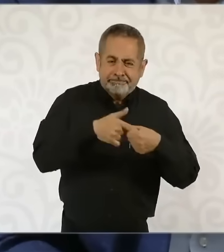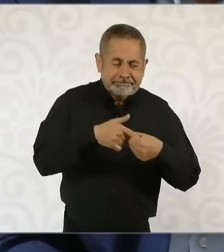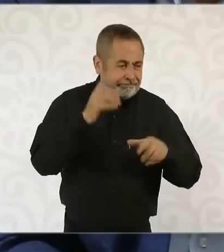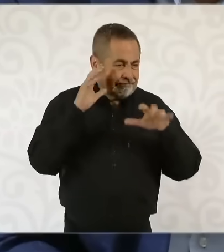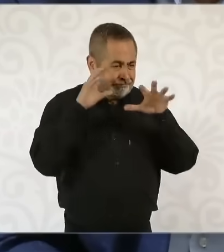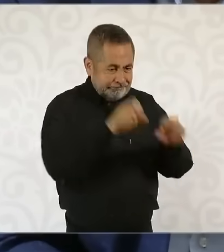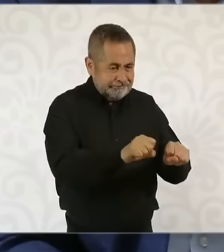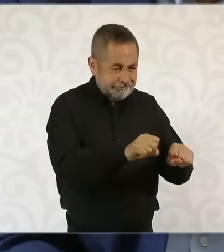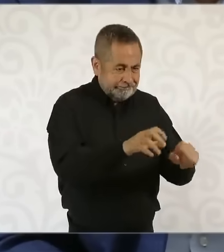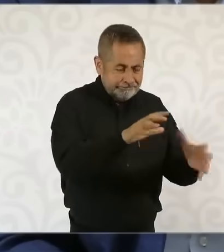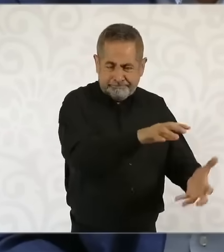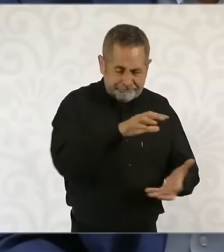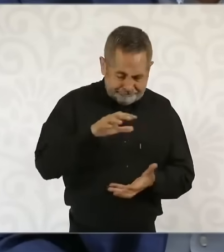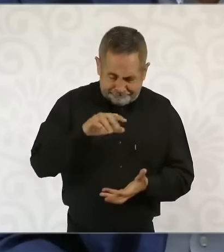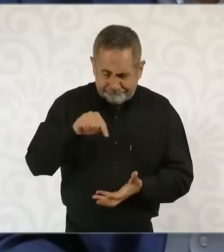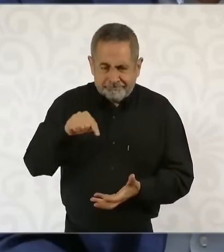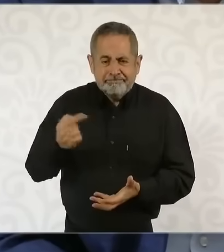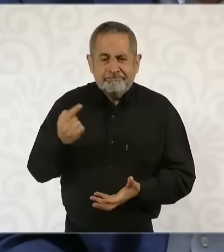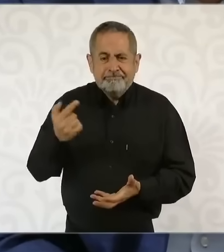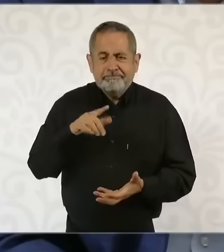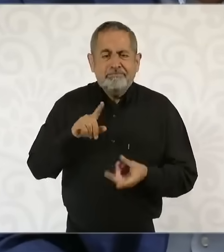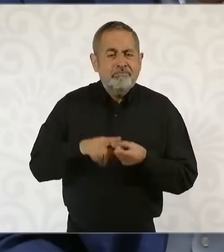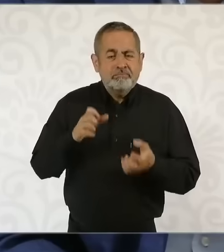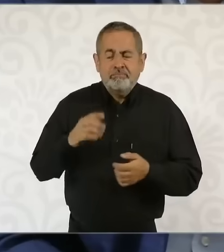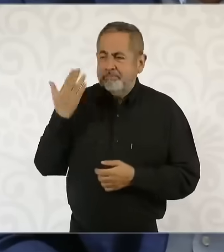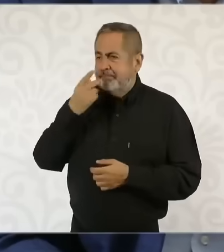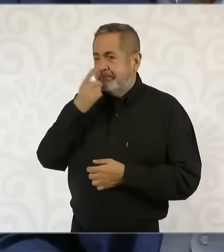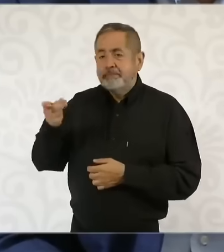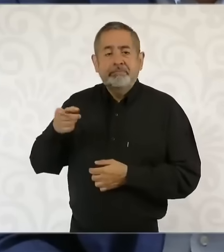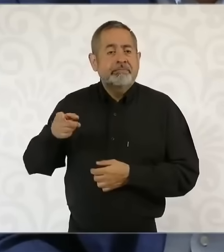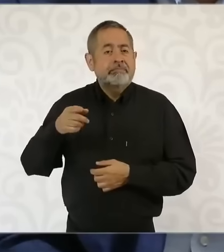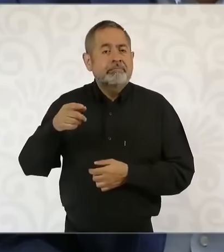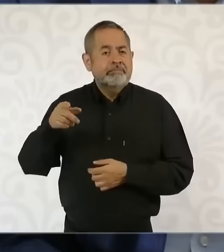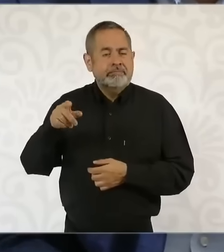el secretario de seguridad dijo que se habían decomizado 15 millones de litros. en Tamaulipa